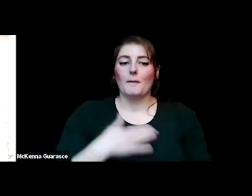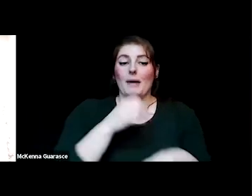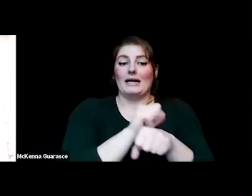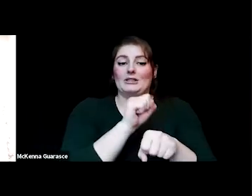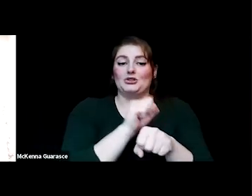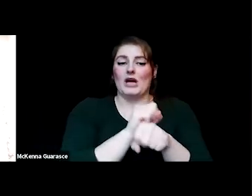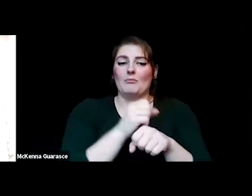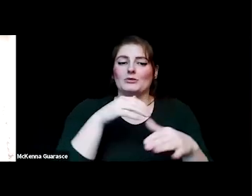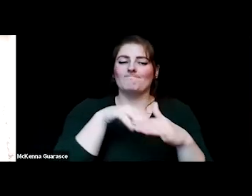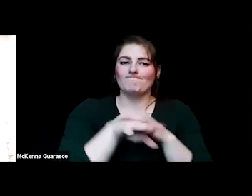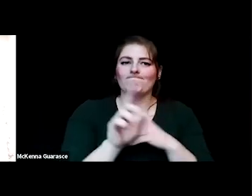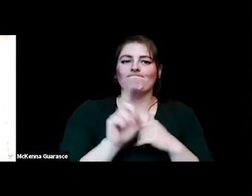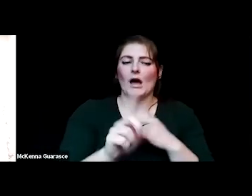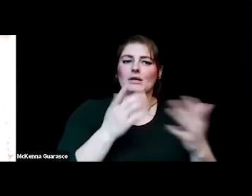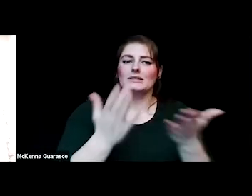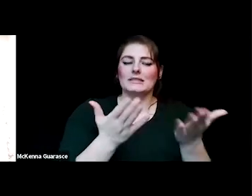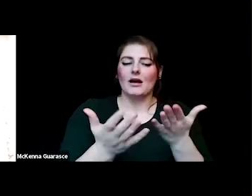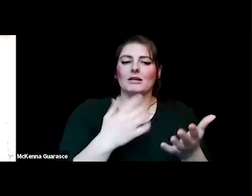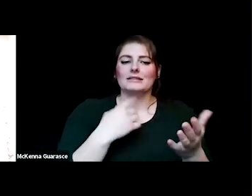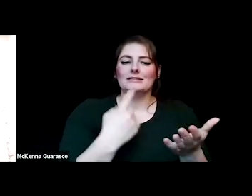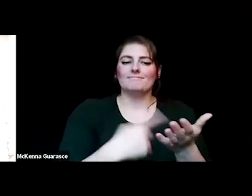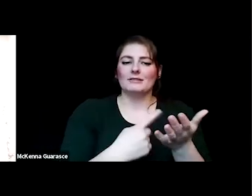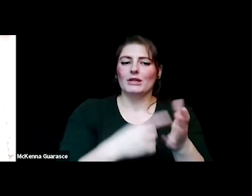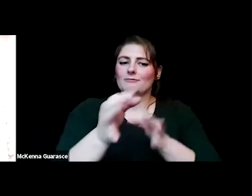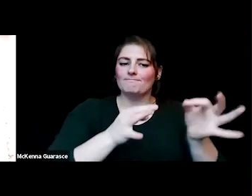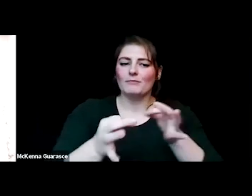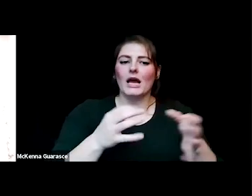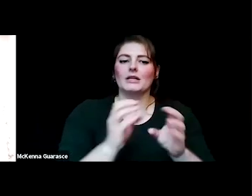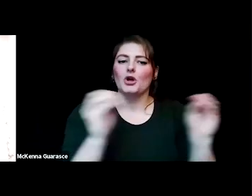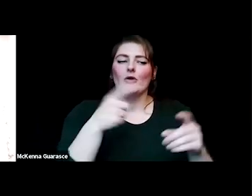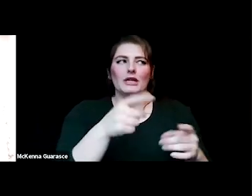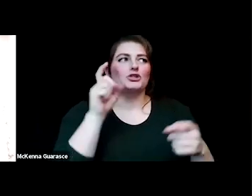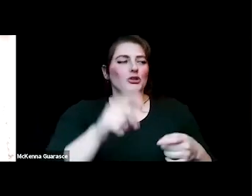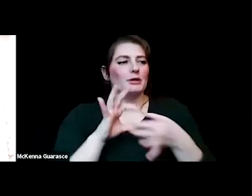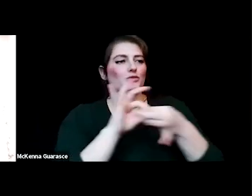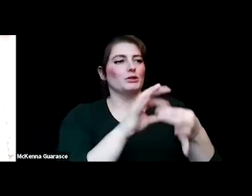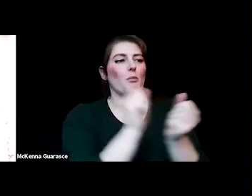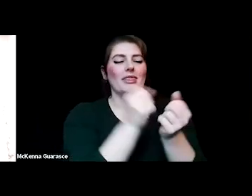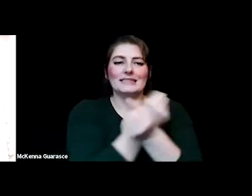y explicarles que ninguna de esas cosas debería asociarse con salvar una vida.